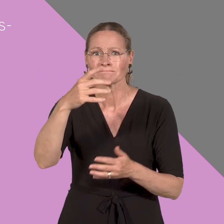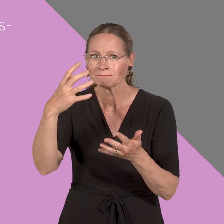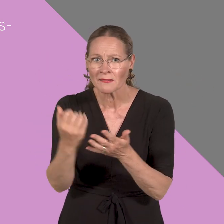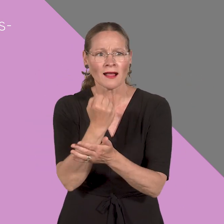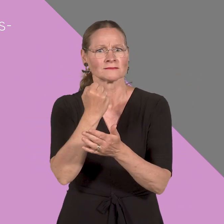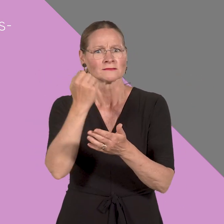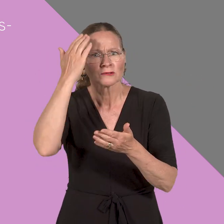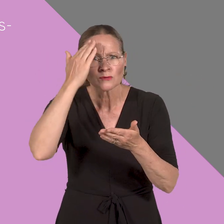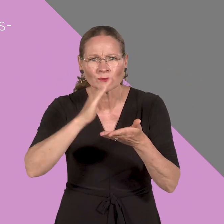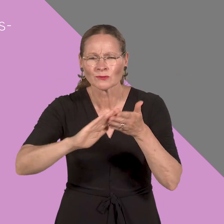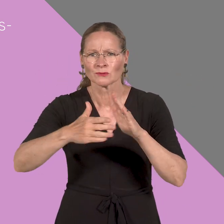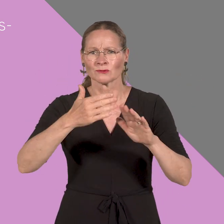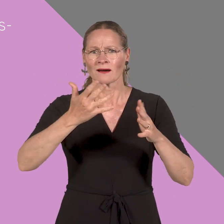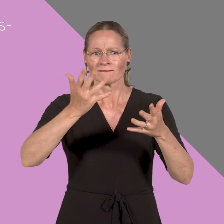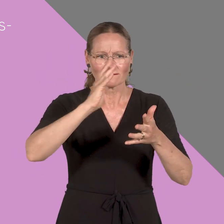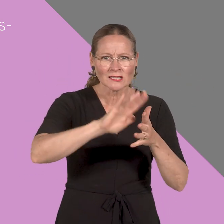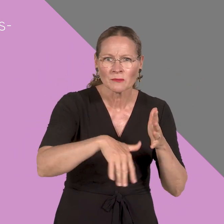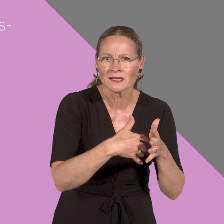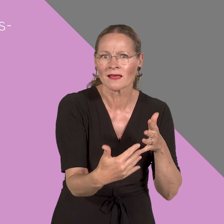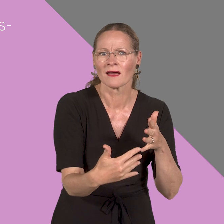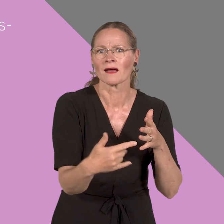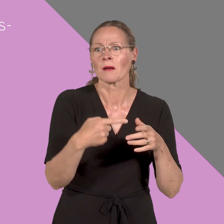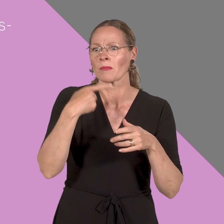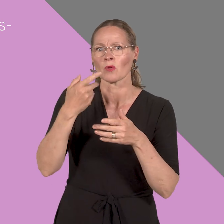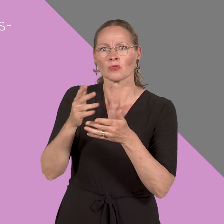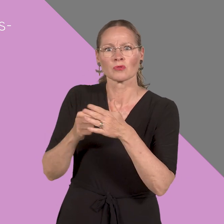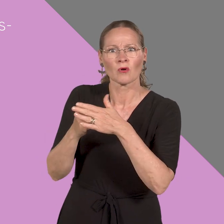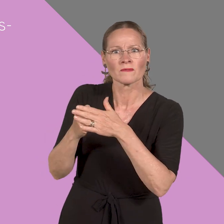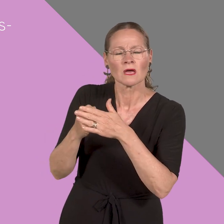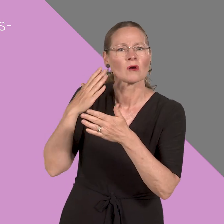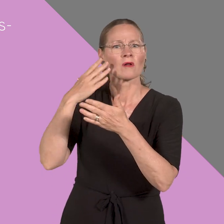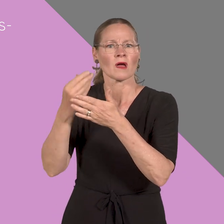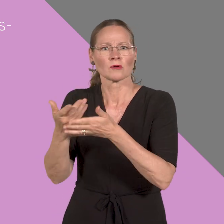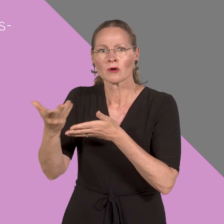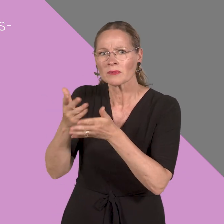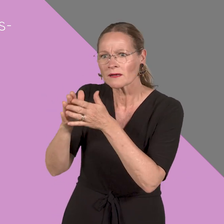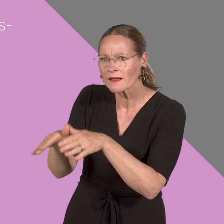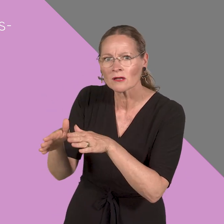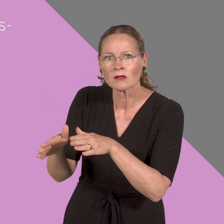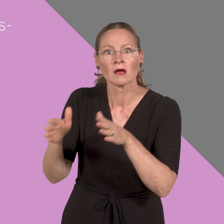jossa pääset tutustumaan viittomakieleen, - puhetta tukeviin ja korvaaviin kommunikointikeinoihin -